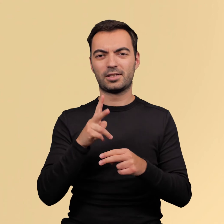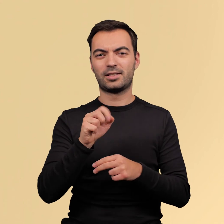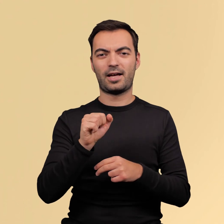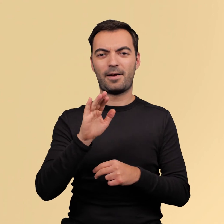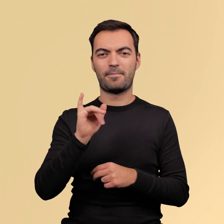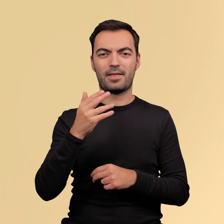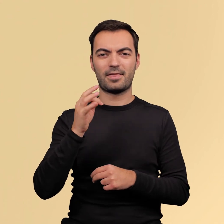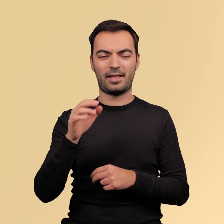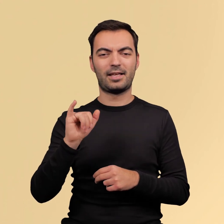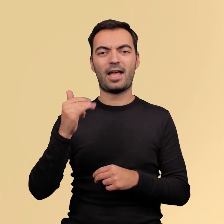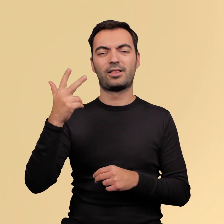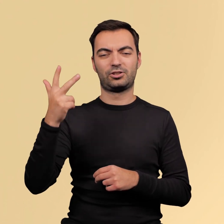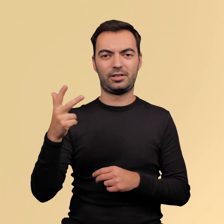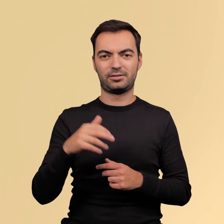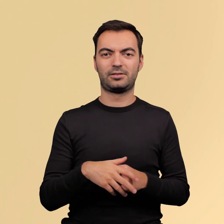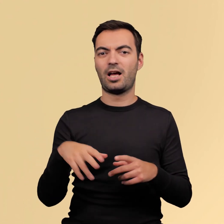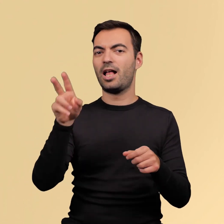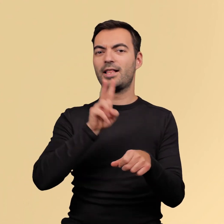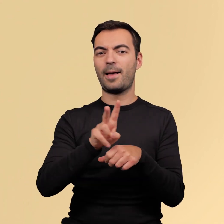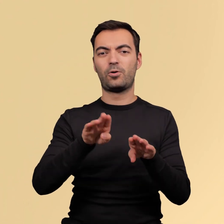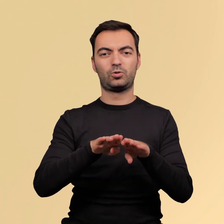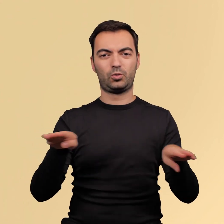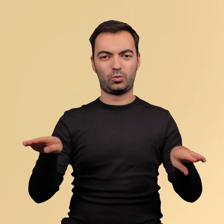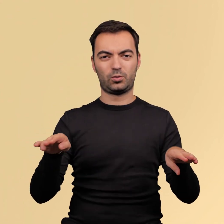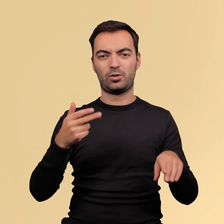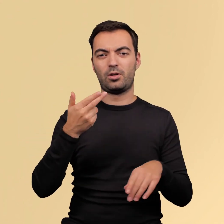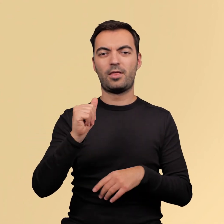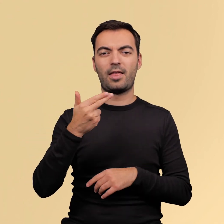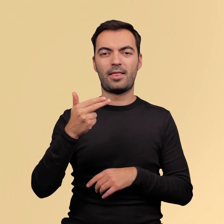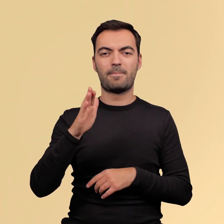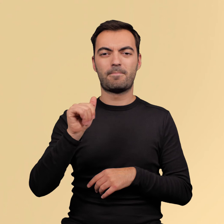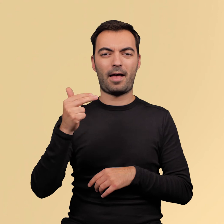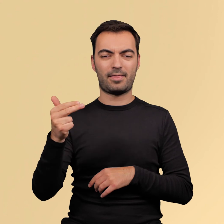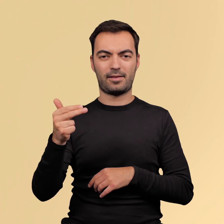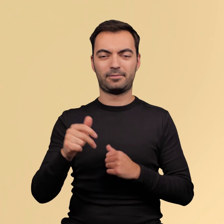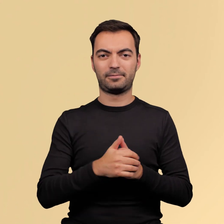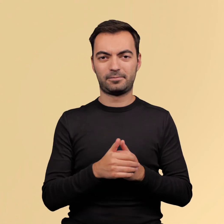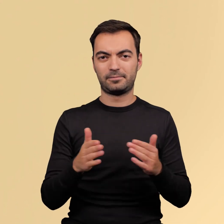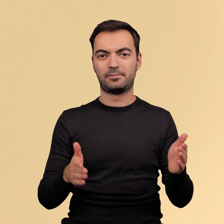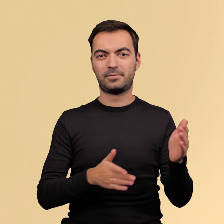rzymski kabinet Jana III, japoński stół nanban,